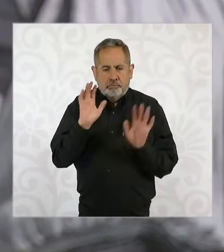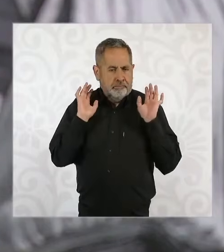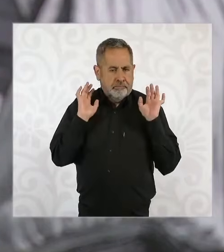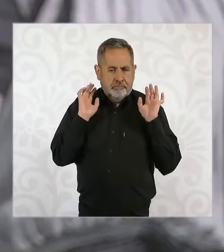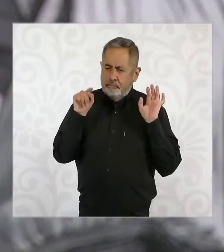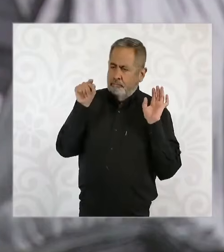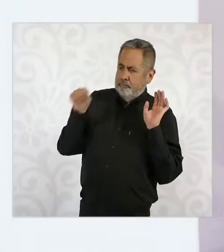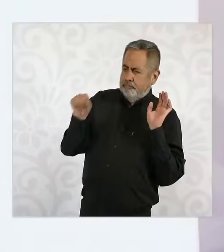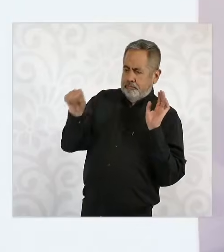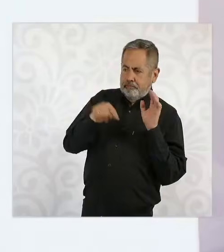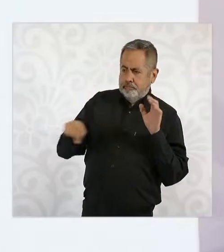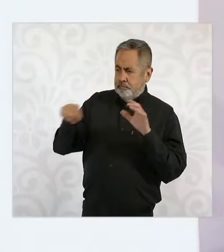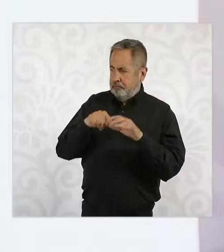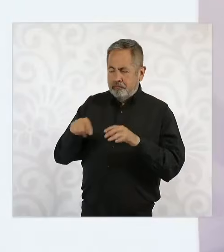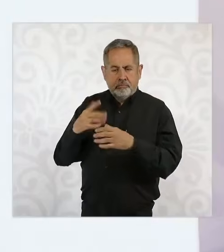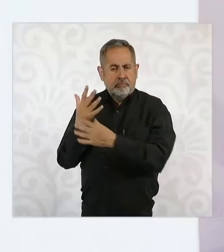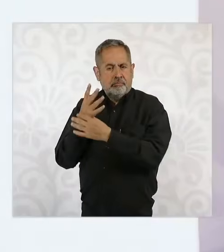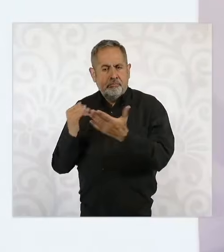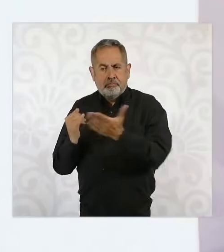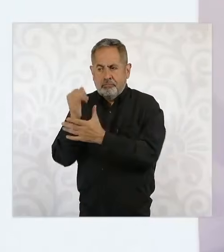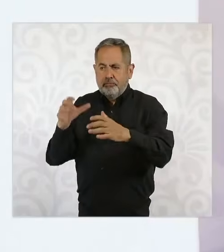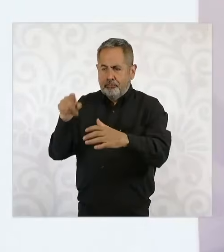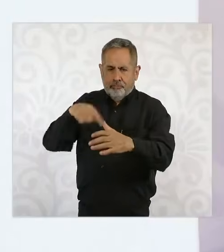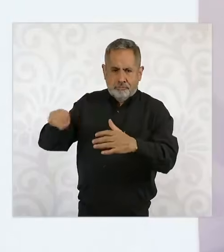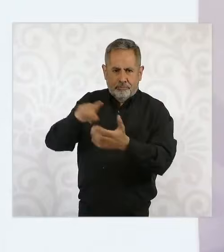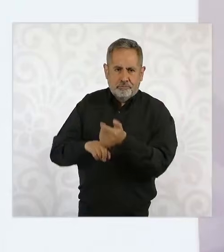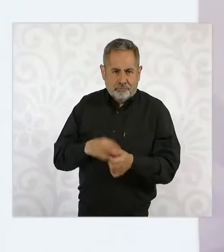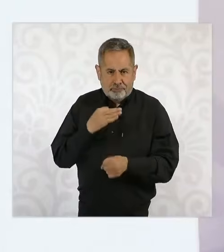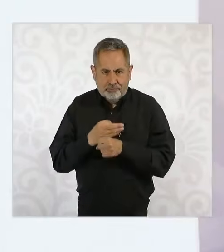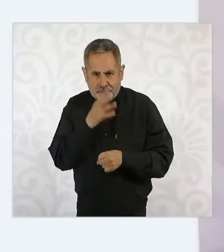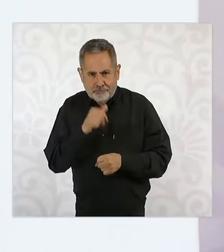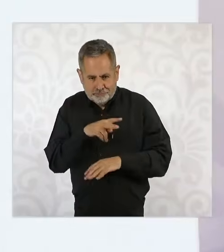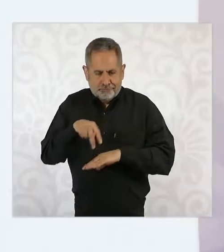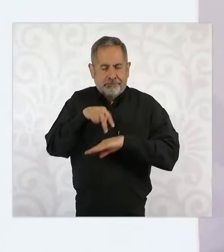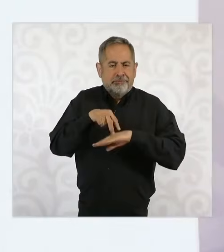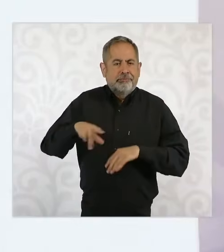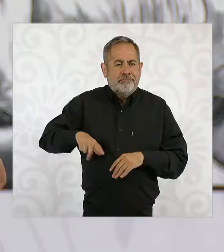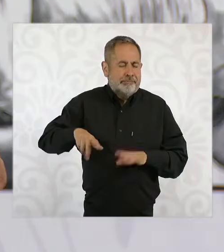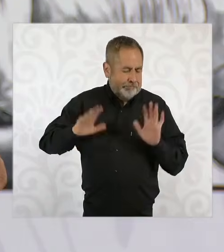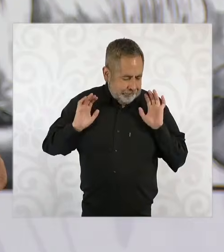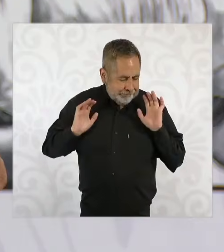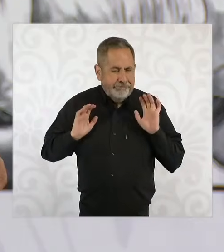una decisión de los periodistas. Ahora no lo puedo hacer porque estoy en el gobierno. Eh,